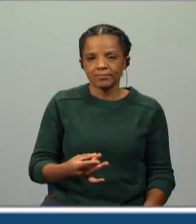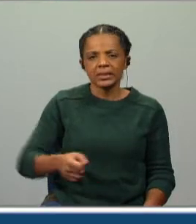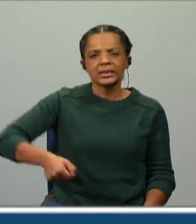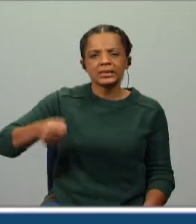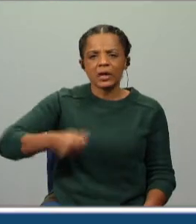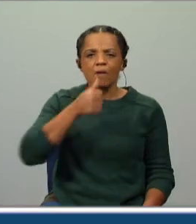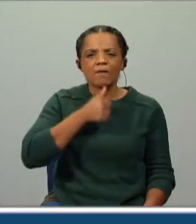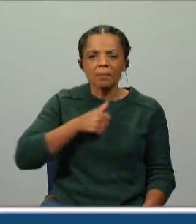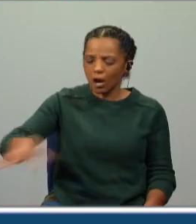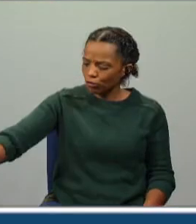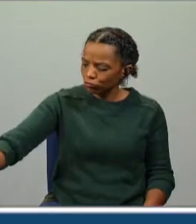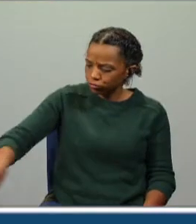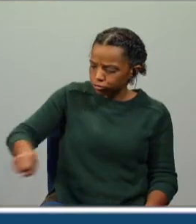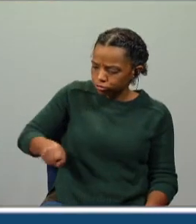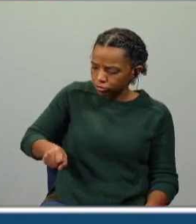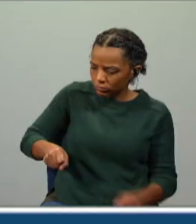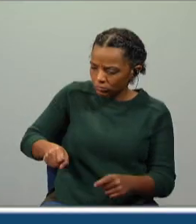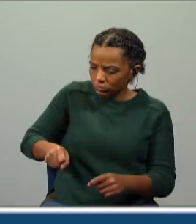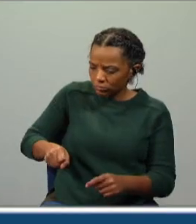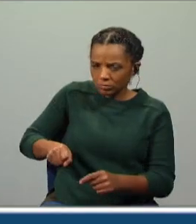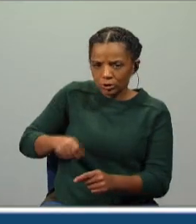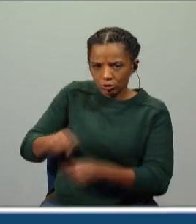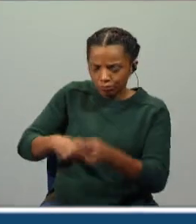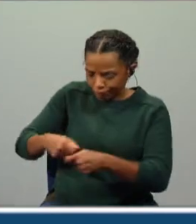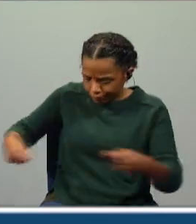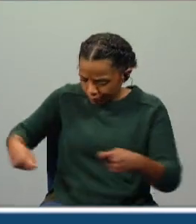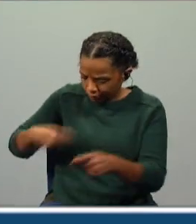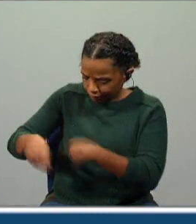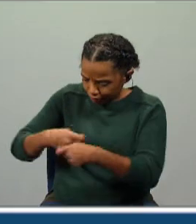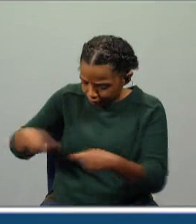saco vermelho e desapertou duas largas fitas de volume vermelhas.